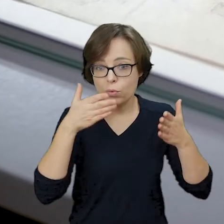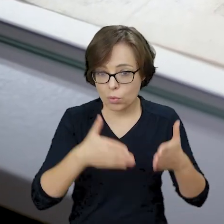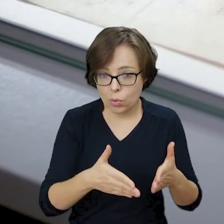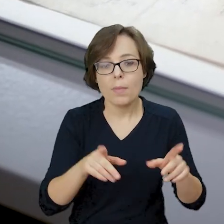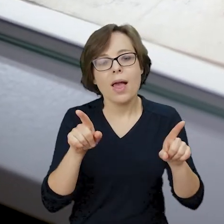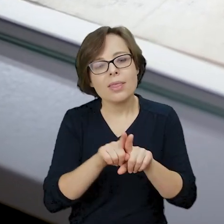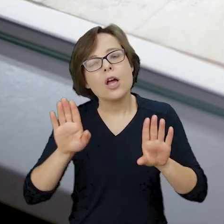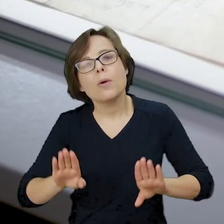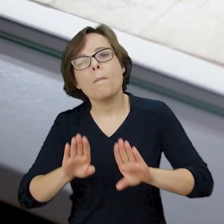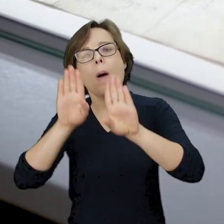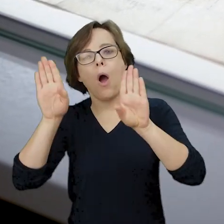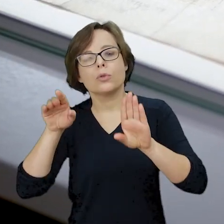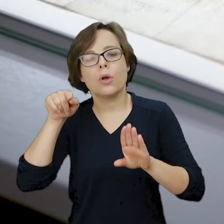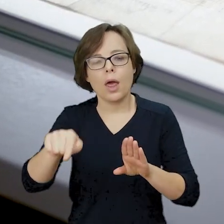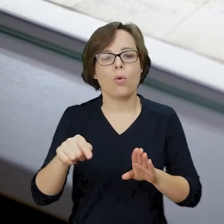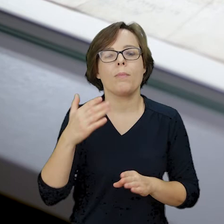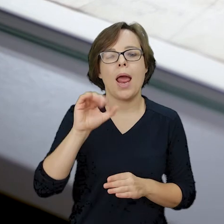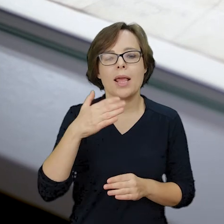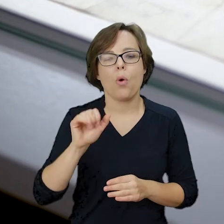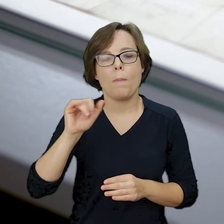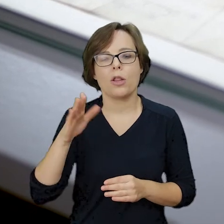Elijahu ben Szlomo Zalmana, Gaona Z Wilna.